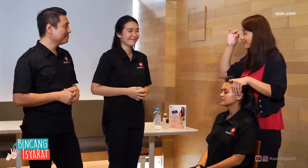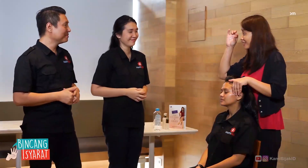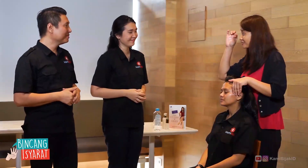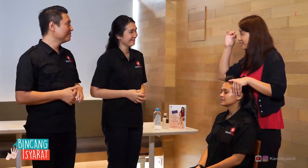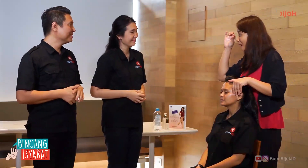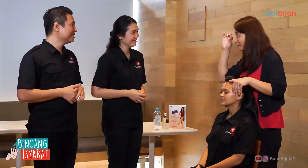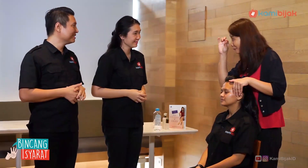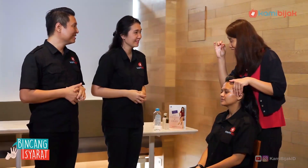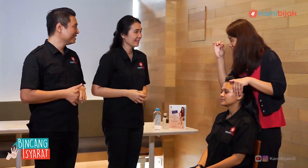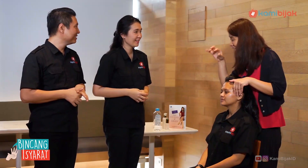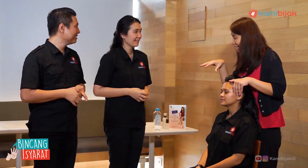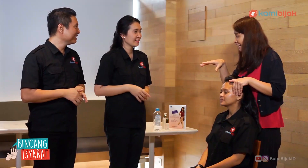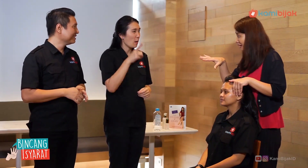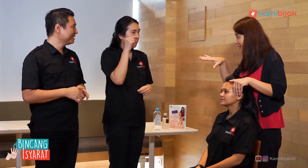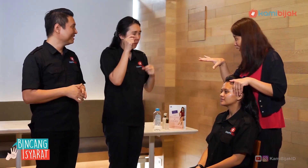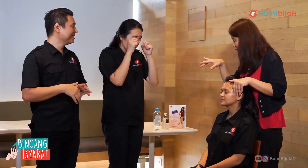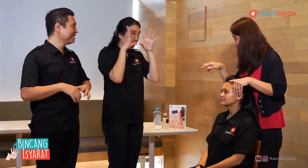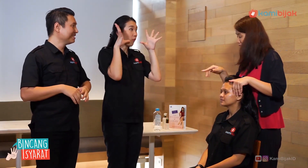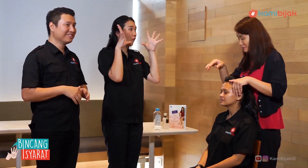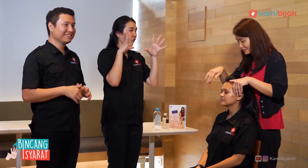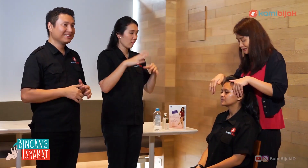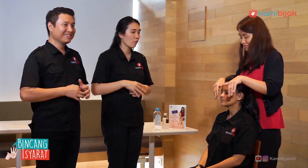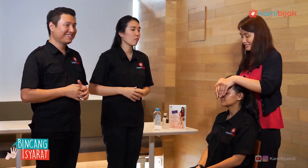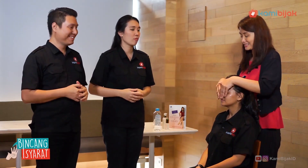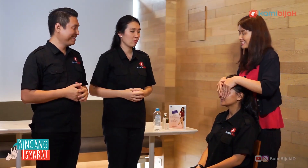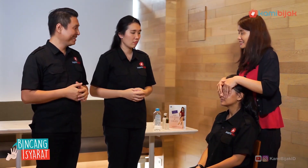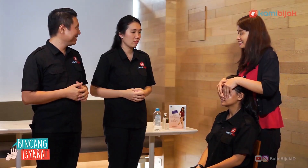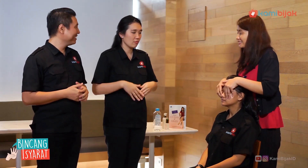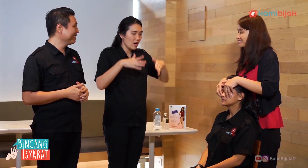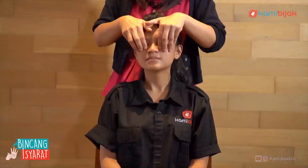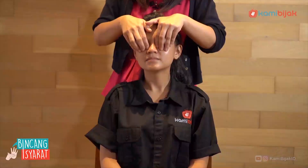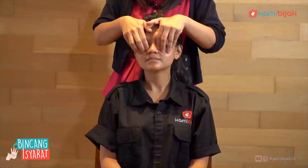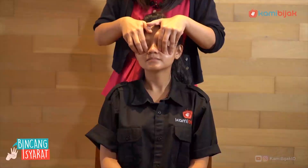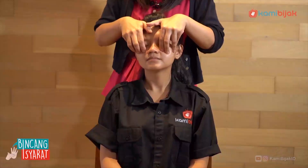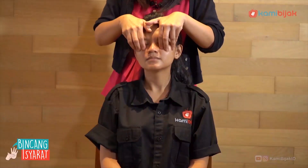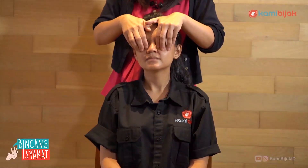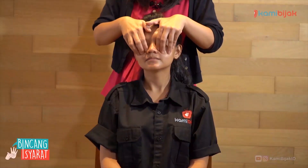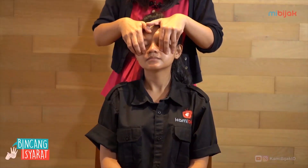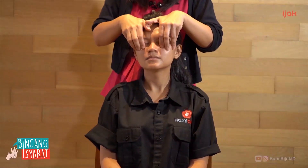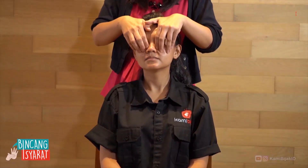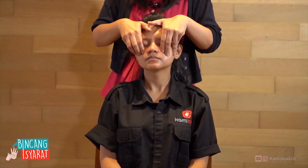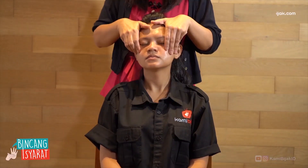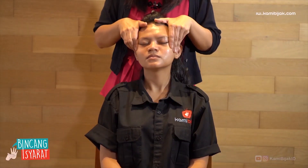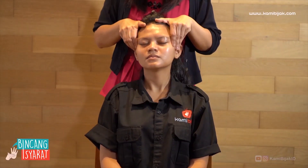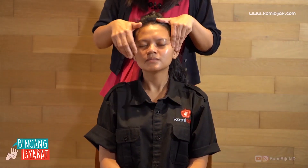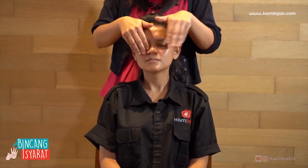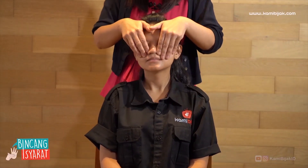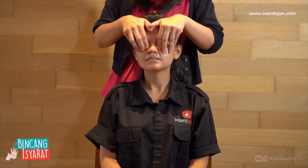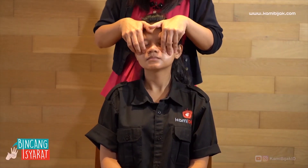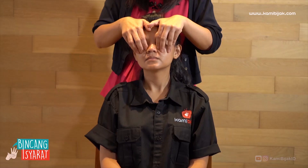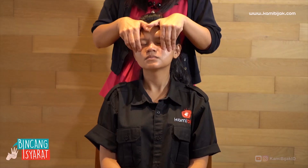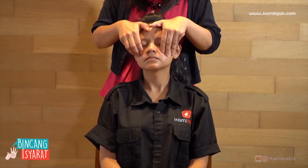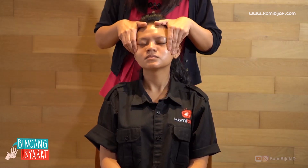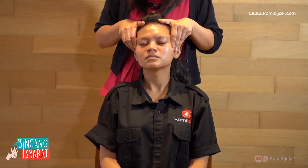Misal mata capek lihat laptop, bisa dipijat begini.